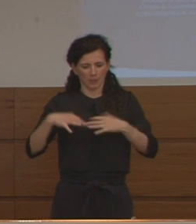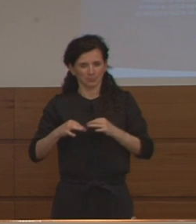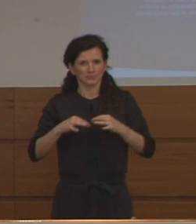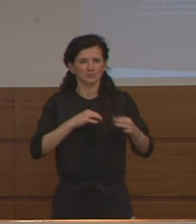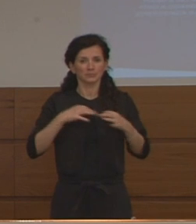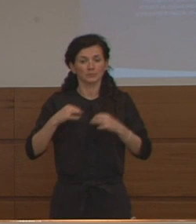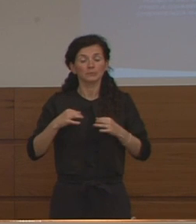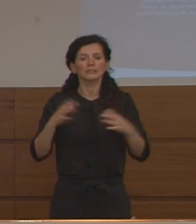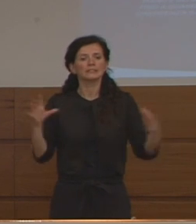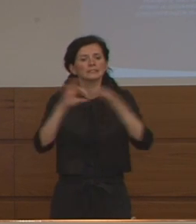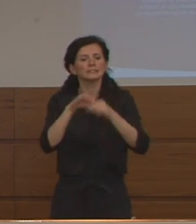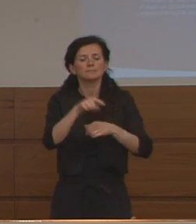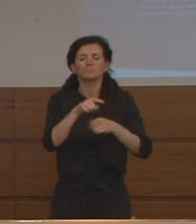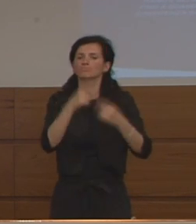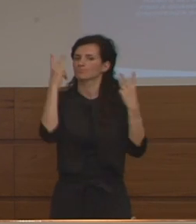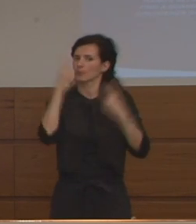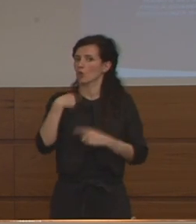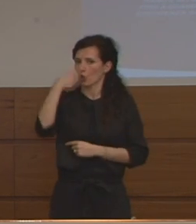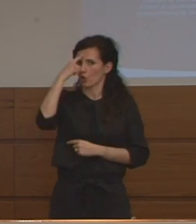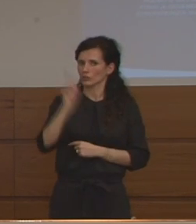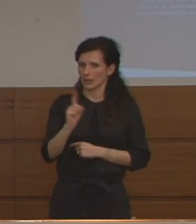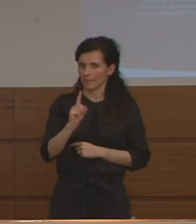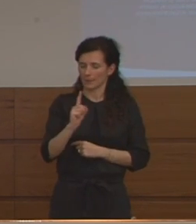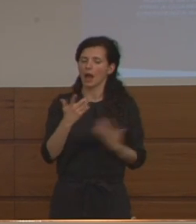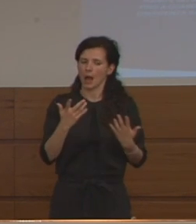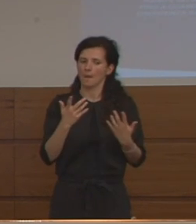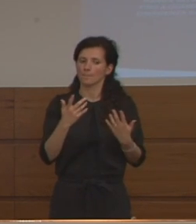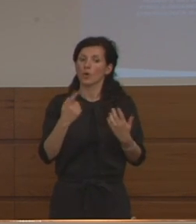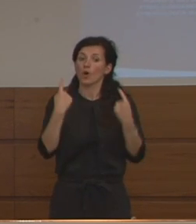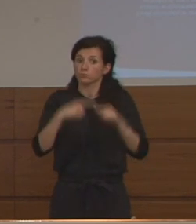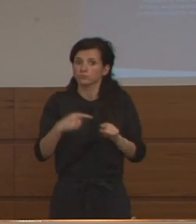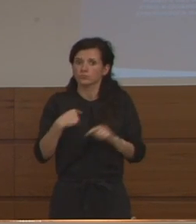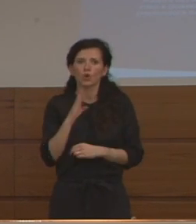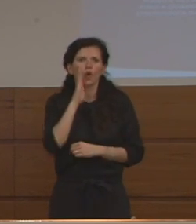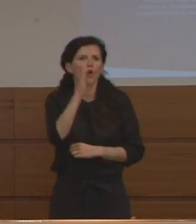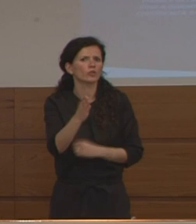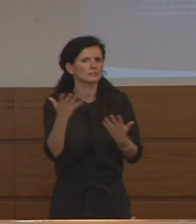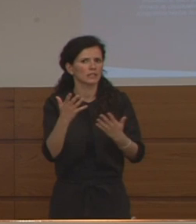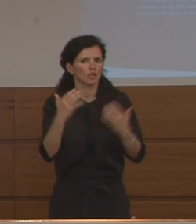A questo proposito ne approfitto ancora per consigliare a tutti i cittadini di